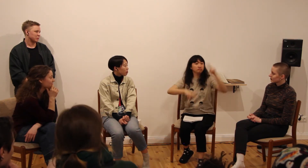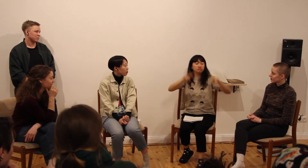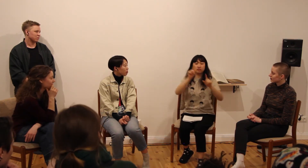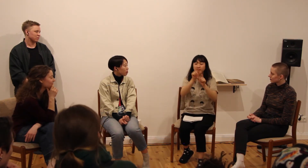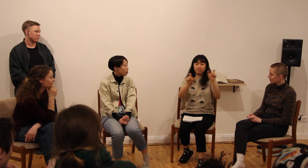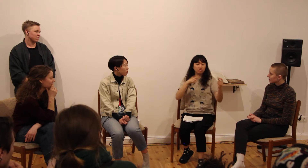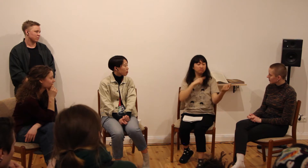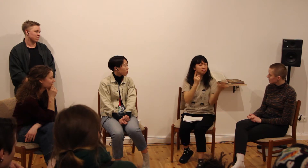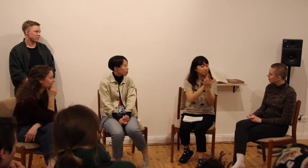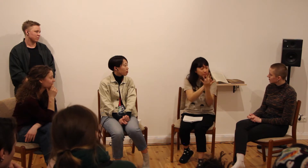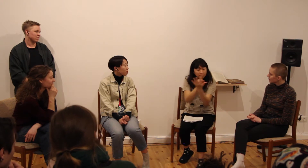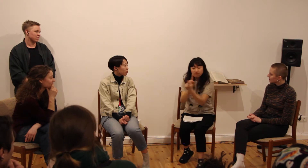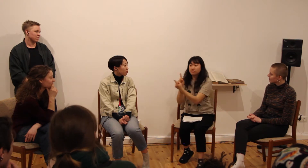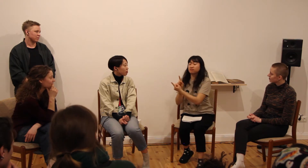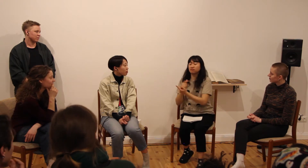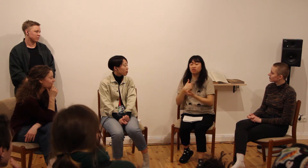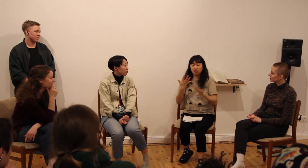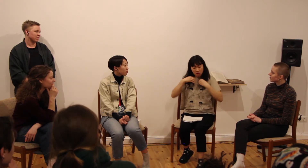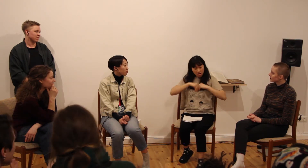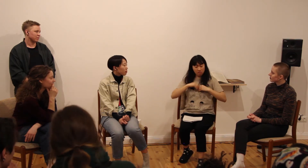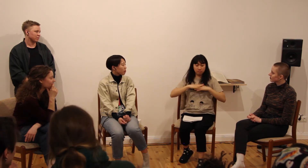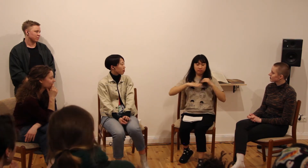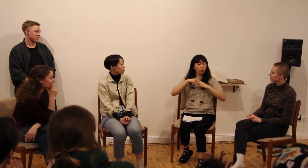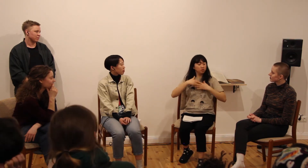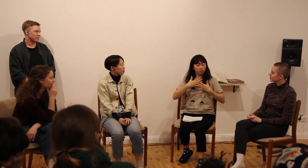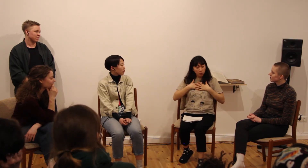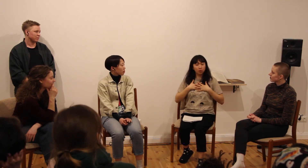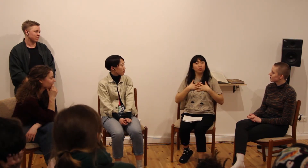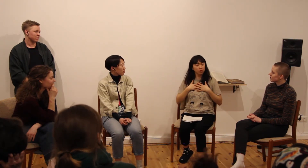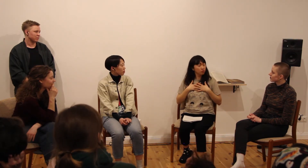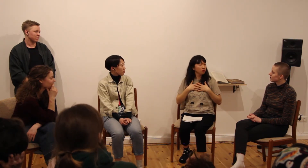Ich bin halt mit vielen Hörenden in meinem Umfeld aufgewachsen und habe dann irgendwann viele taube Menschen getroffen,